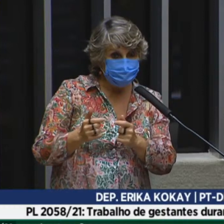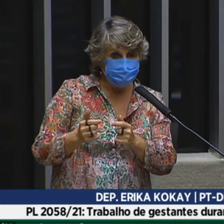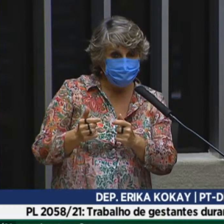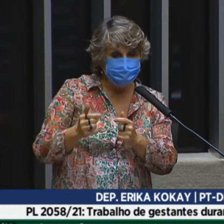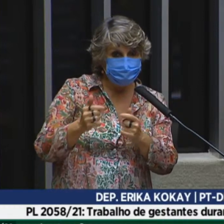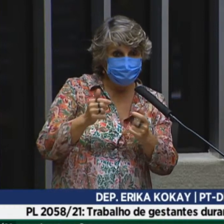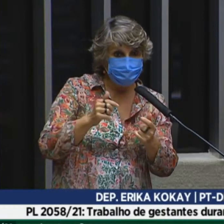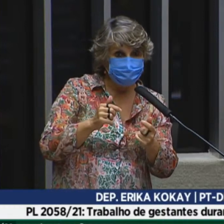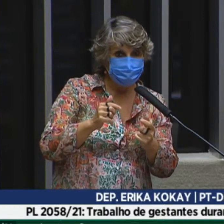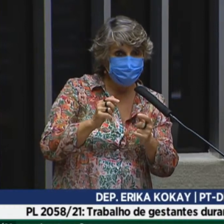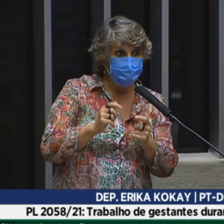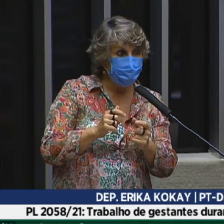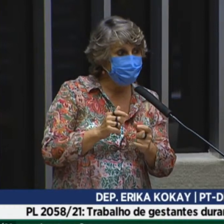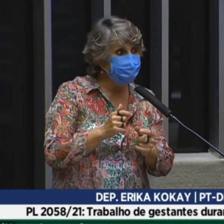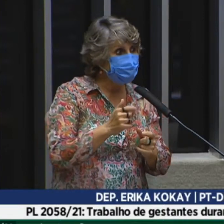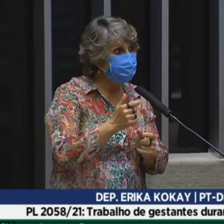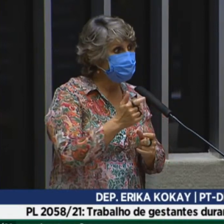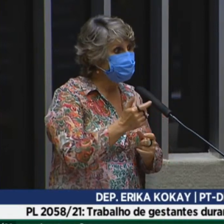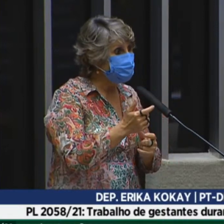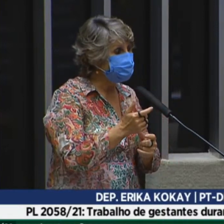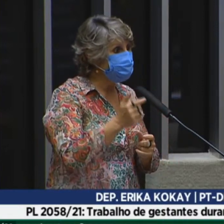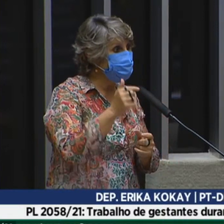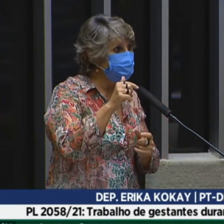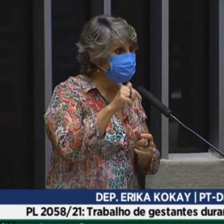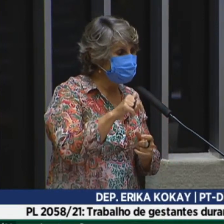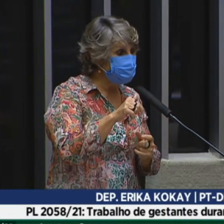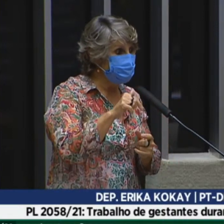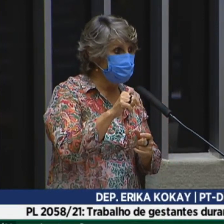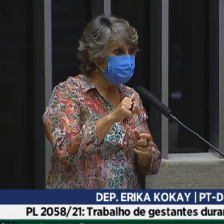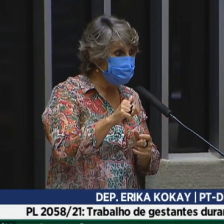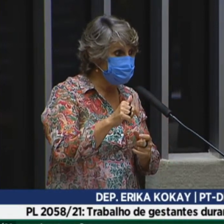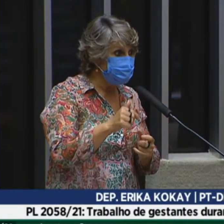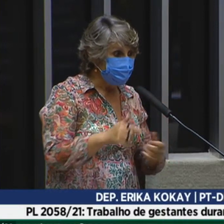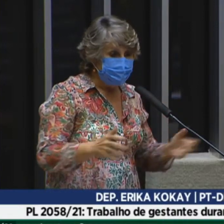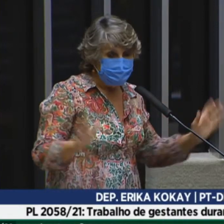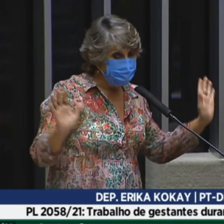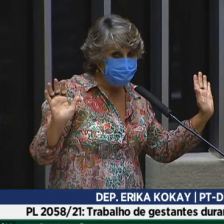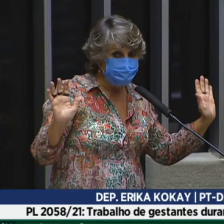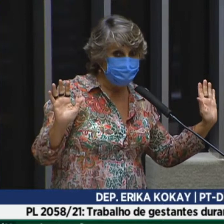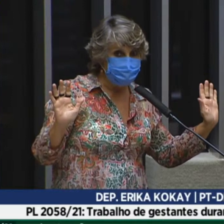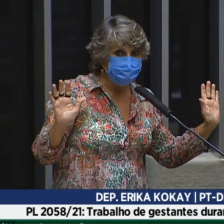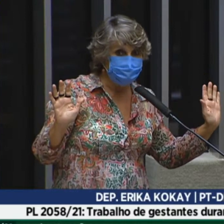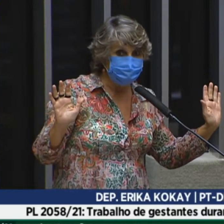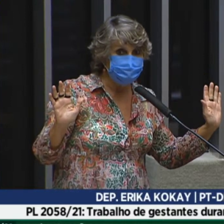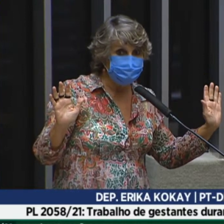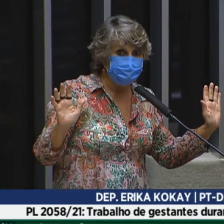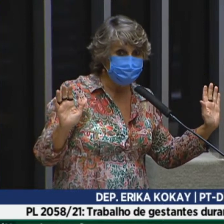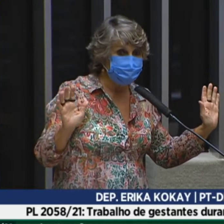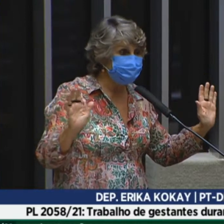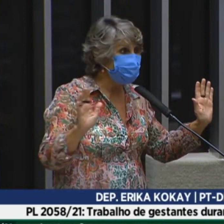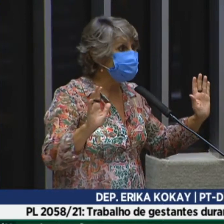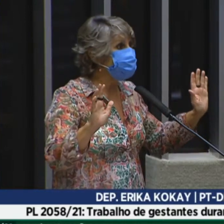TÊM CONDIÇÕES DIFERENCIADAS QUE TEM UMA SITUAÇÃO DE MAIOR VULNERABILIDADE COM RELAÇÃO AOS VÍRUS, NÃO SOMOS NÓS QUE ESTAMOS DIZENDO ISSO ESTÁ ATESTADO, ATESTADO